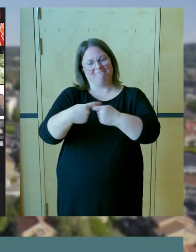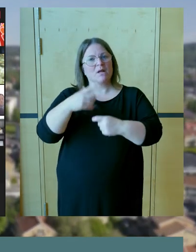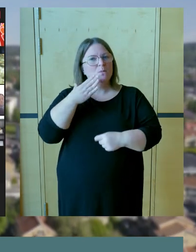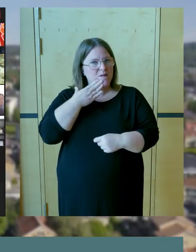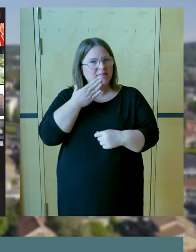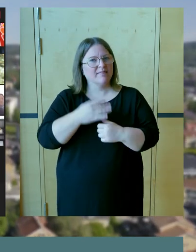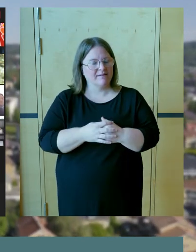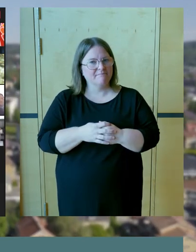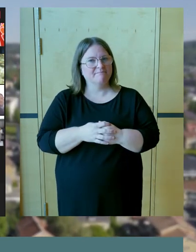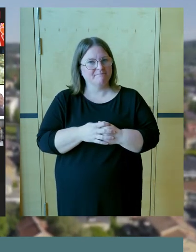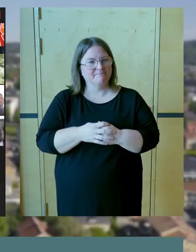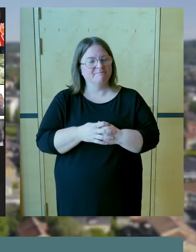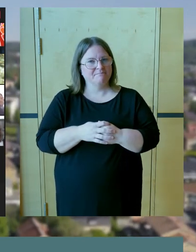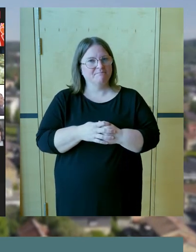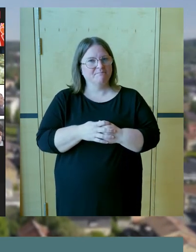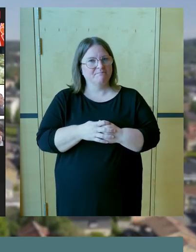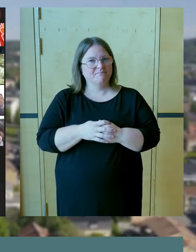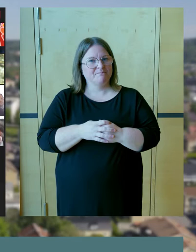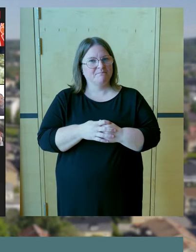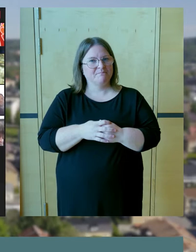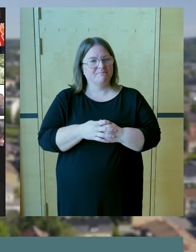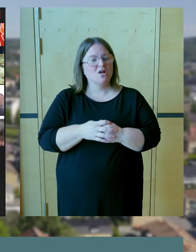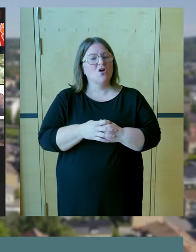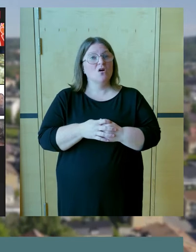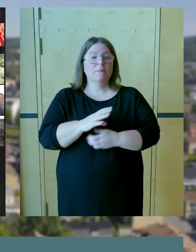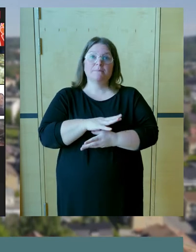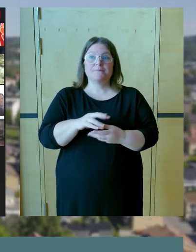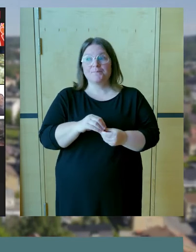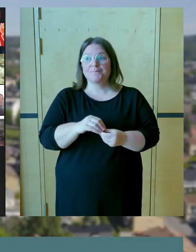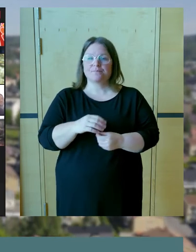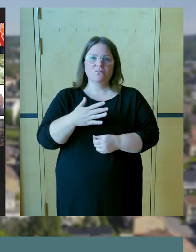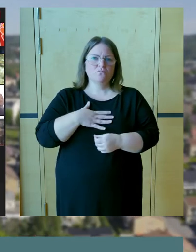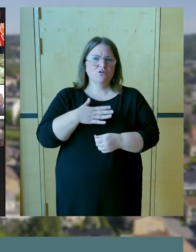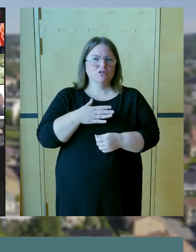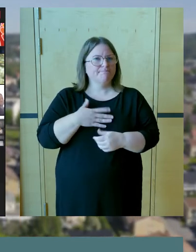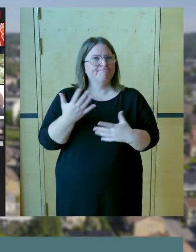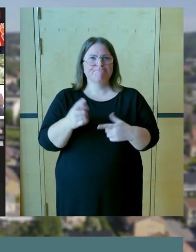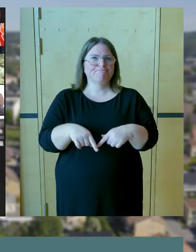Satt men som Tack för övrigt så jag tycker ändå hur den är att den som uttrycks